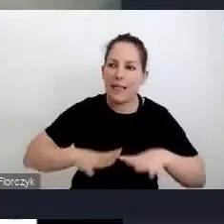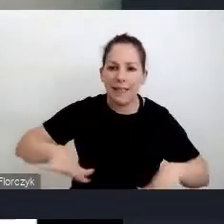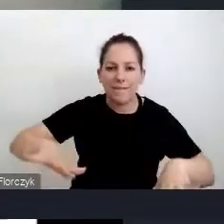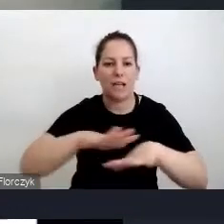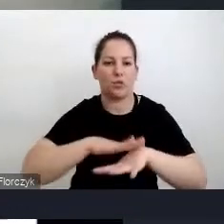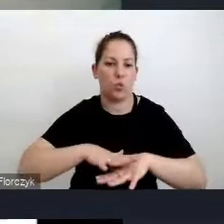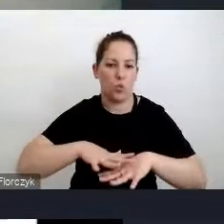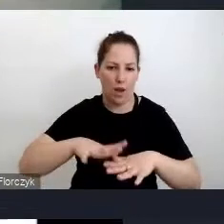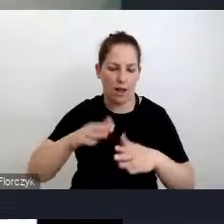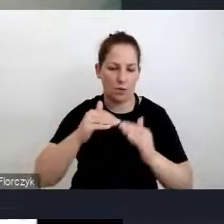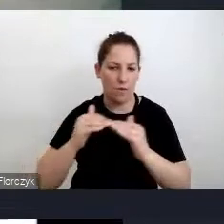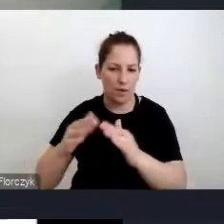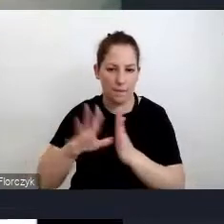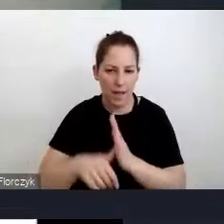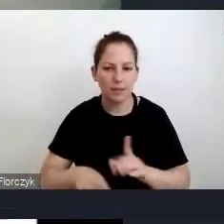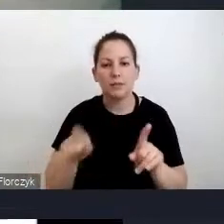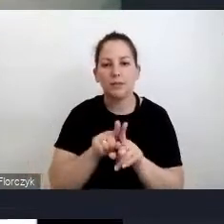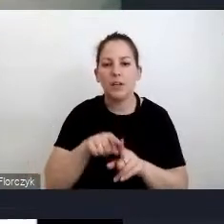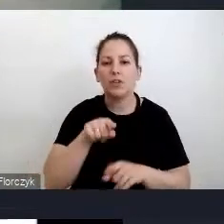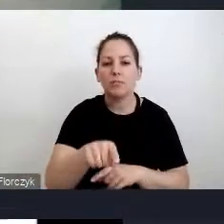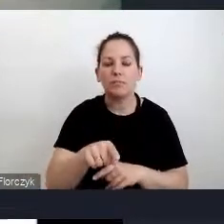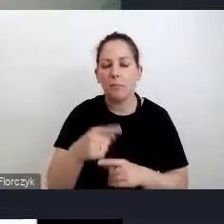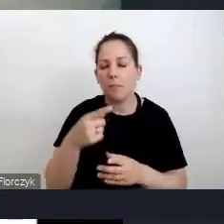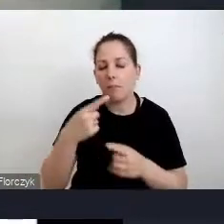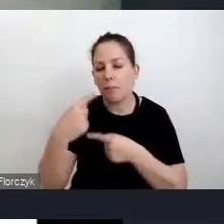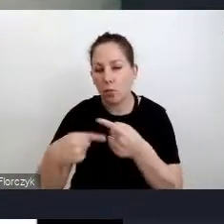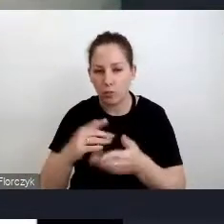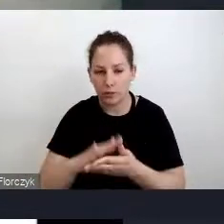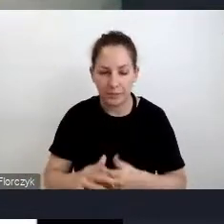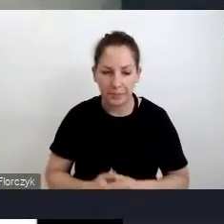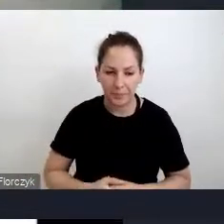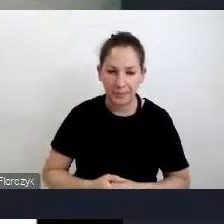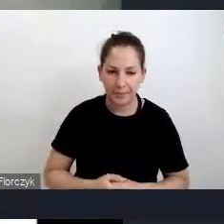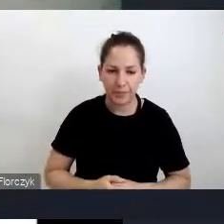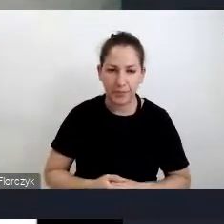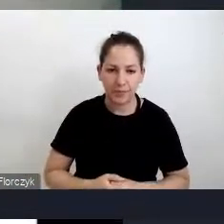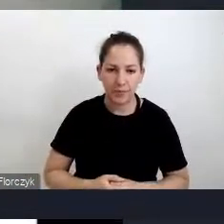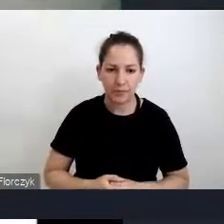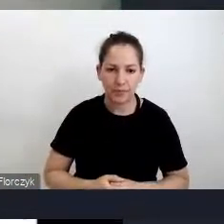oraz zrównoważonej konsumpcji i produkcji. Jest to więc jeden z przykładów,